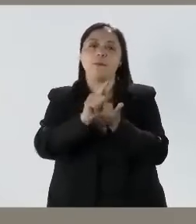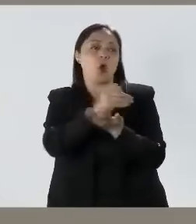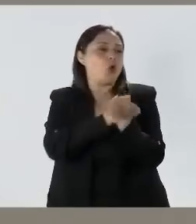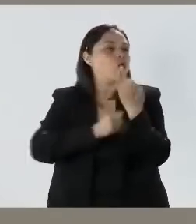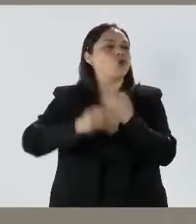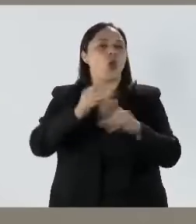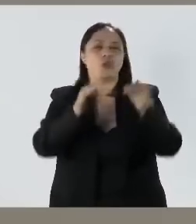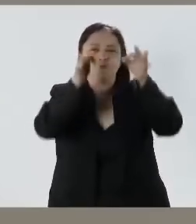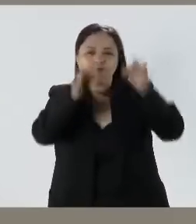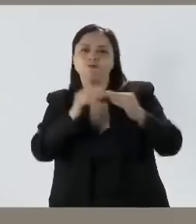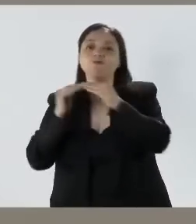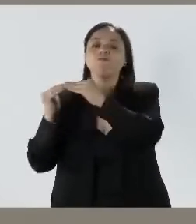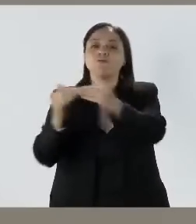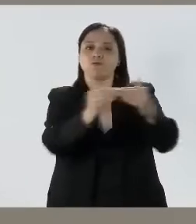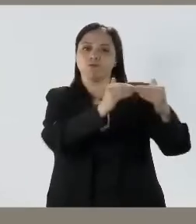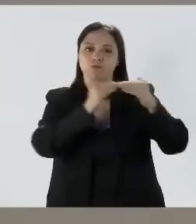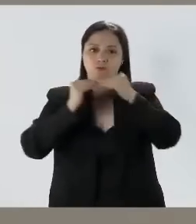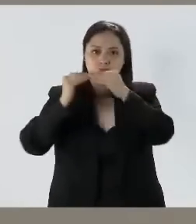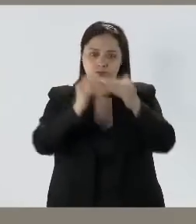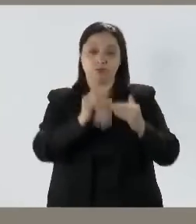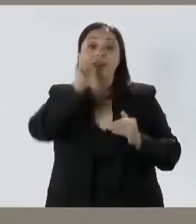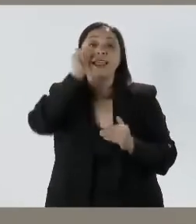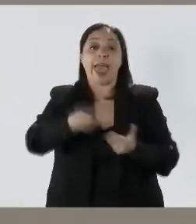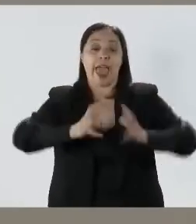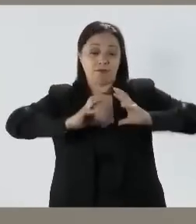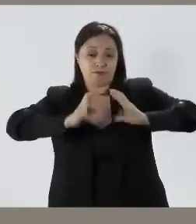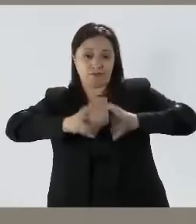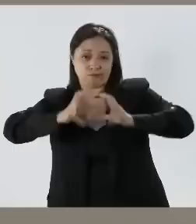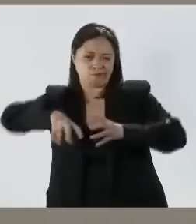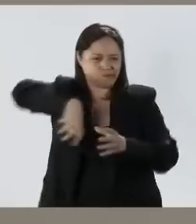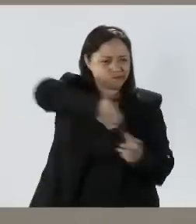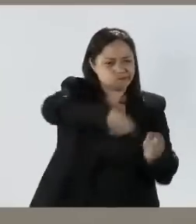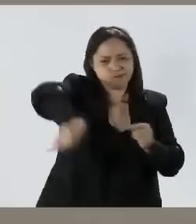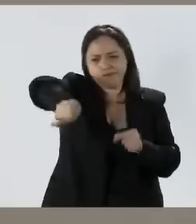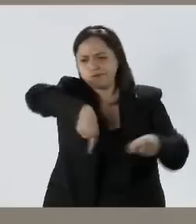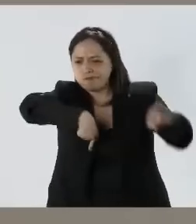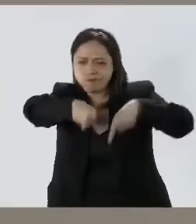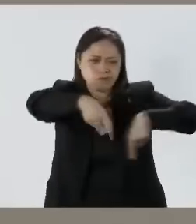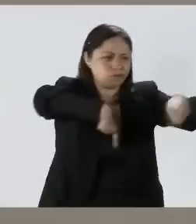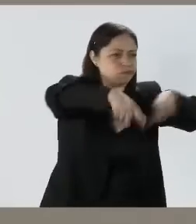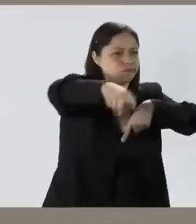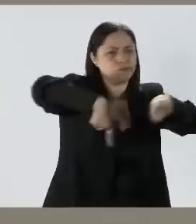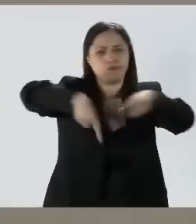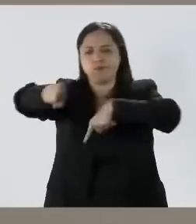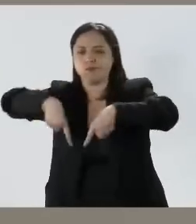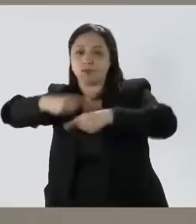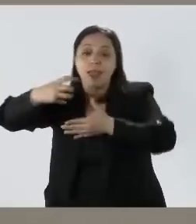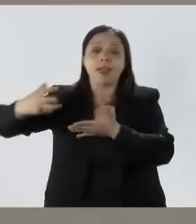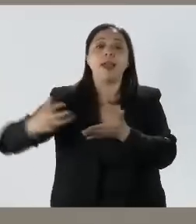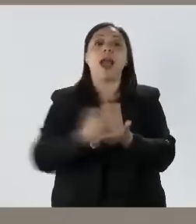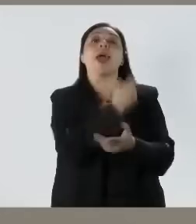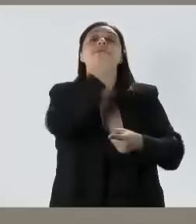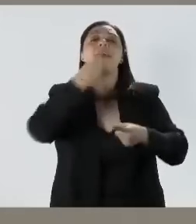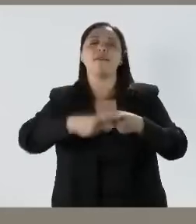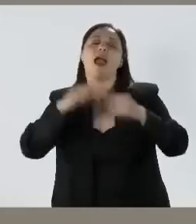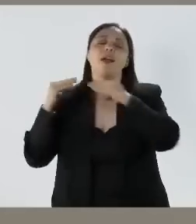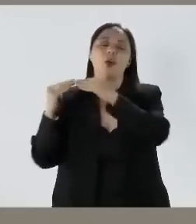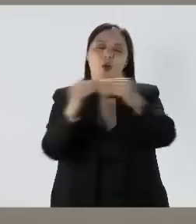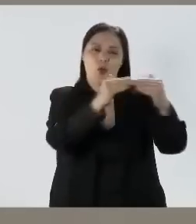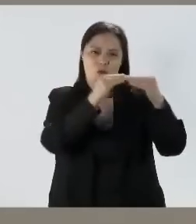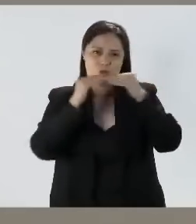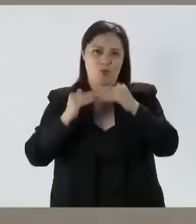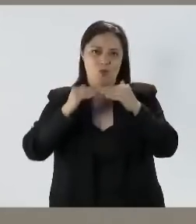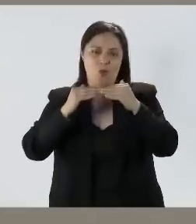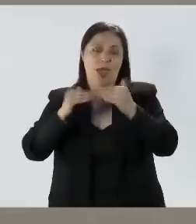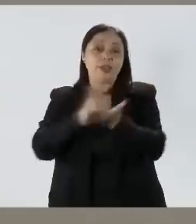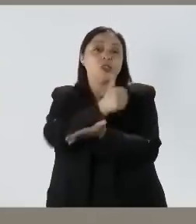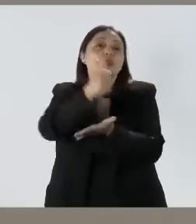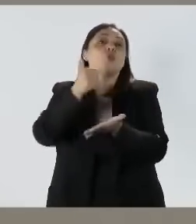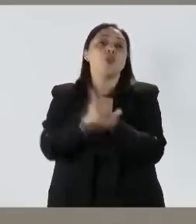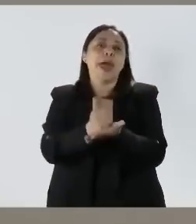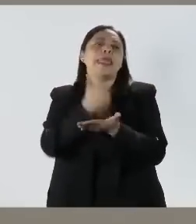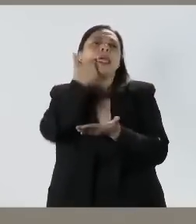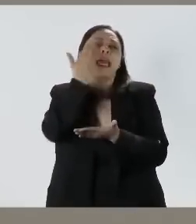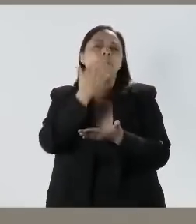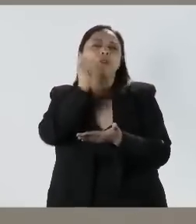donde ruede libremente el balón y gane la igualdad la ciudad le apuesta al turismo como generador de